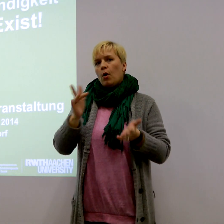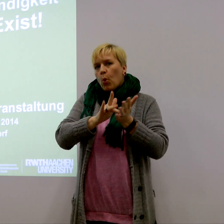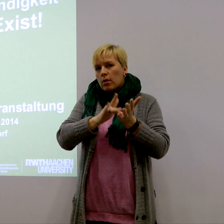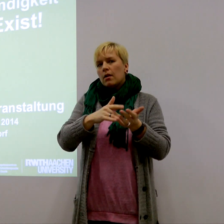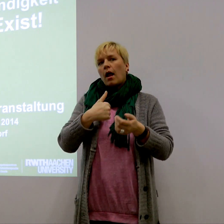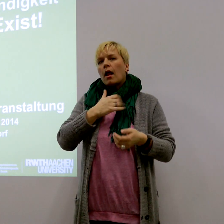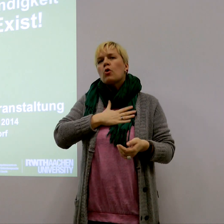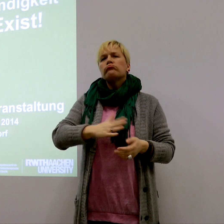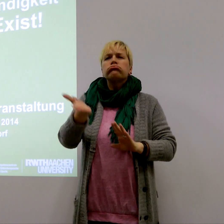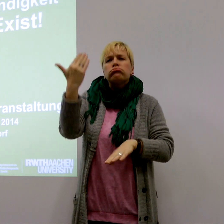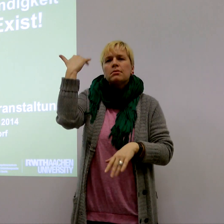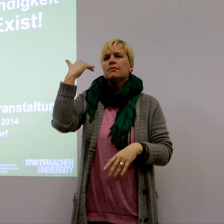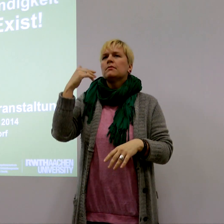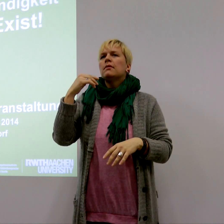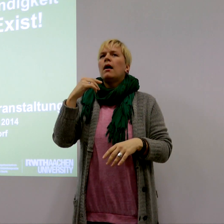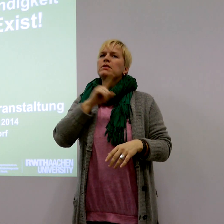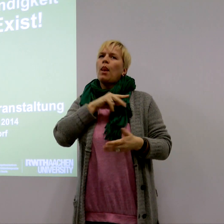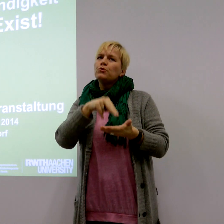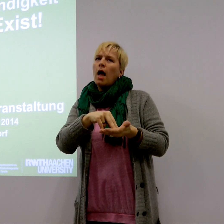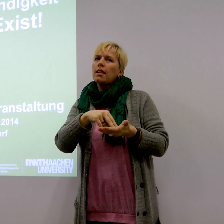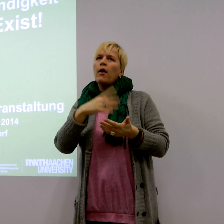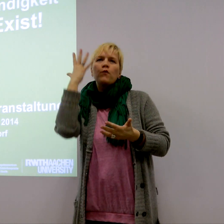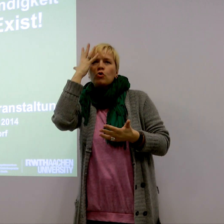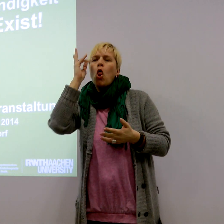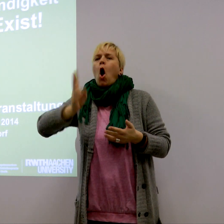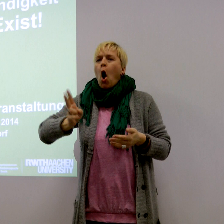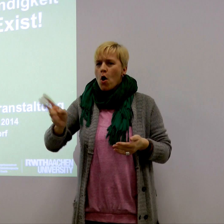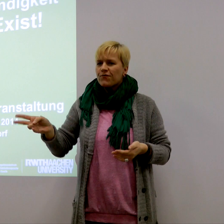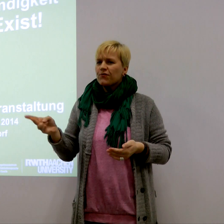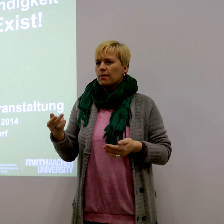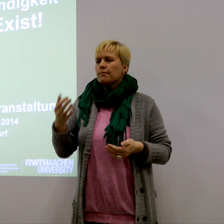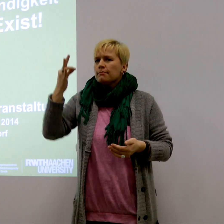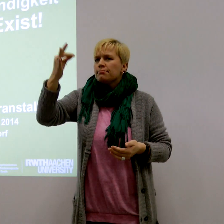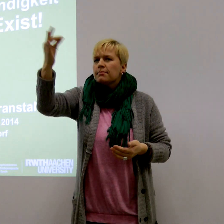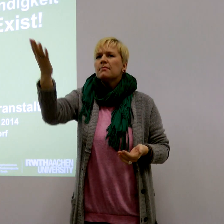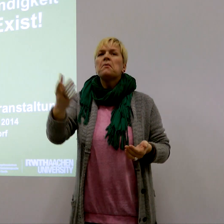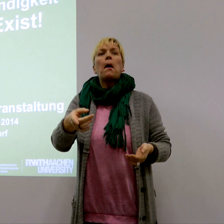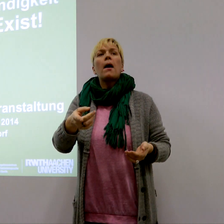Der Grund ist, dass ich mir oft vorgestellt habe, selbstständig zu sein.